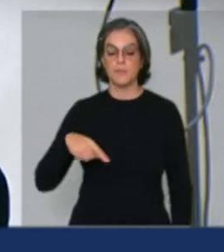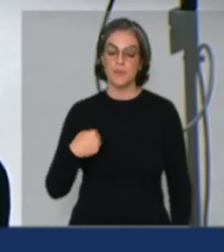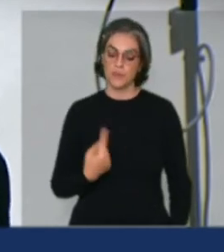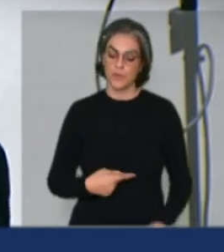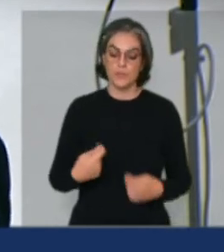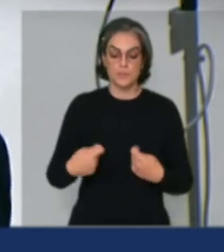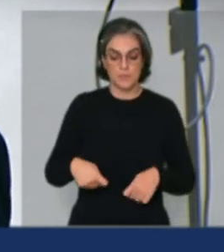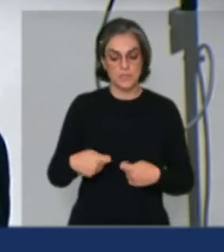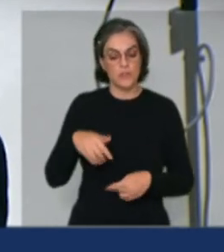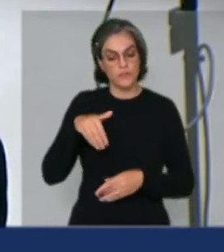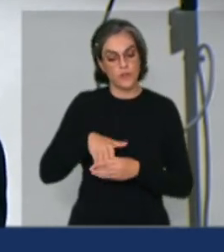PRECISAMOS AINDA VOTAR ESTE ANO, MAIS UM POR CENTO DO QUE